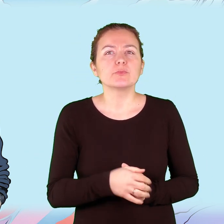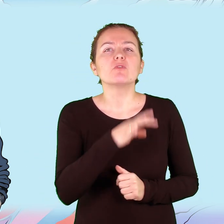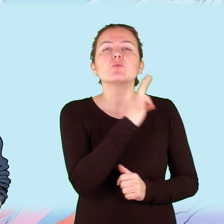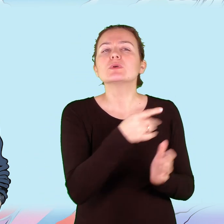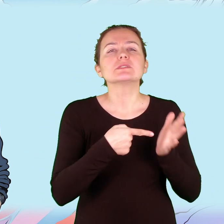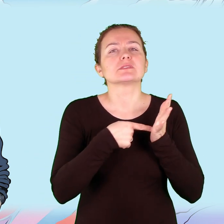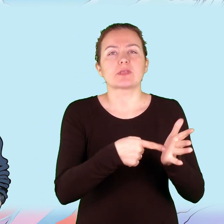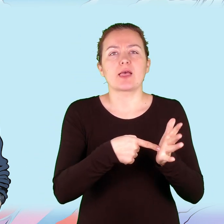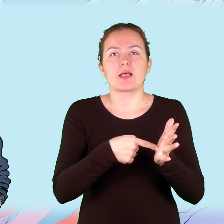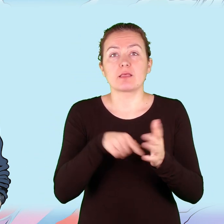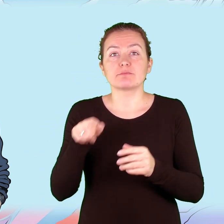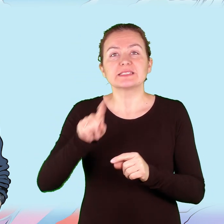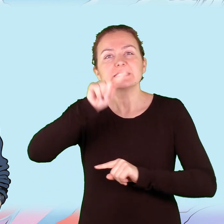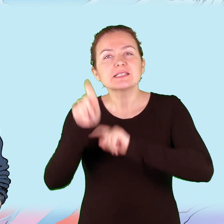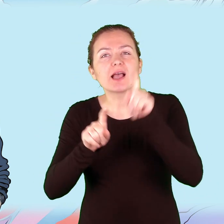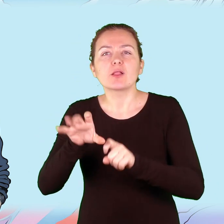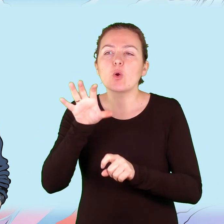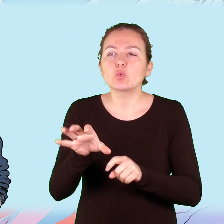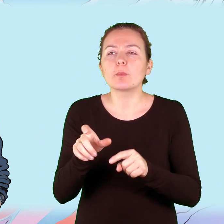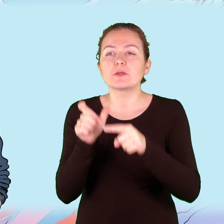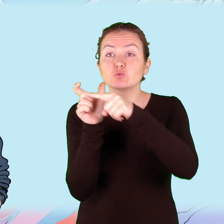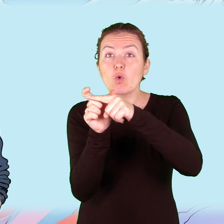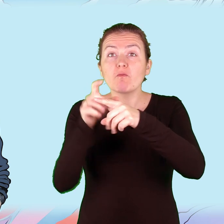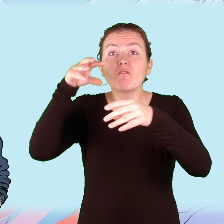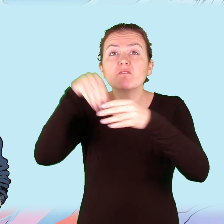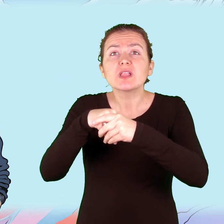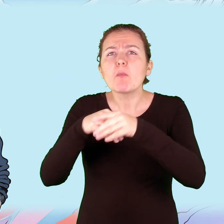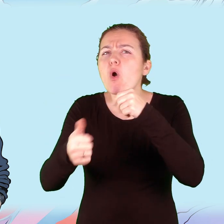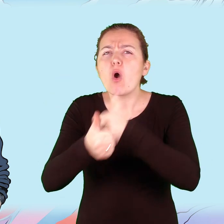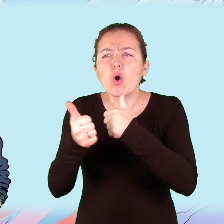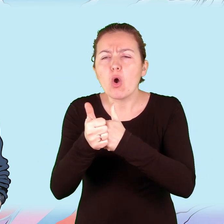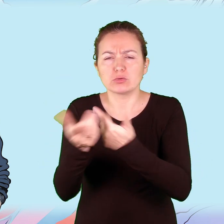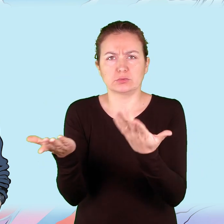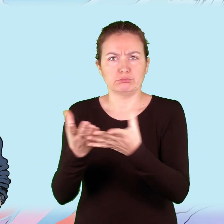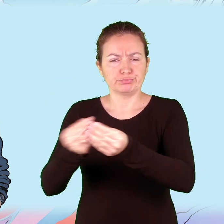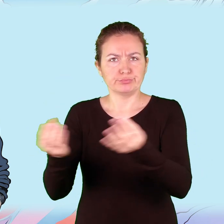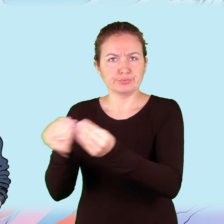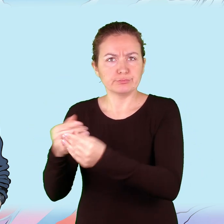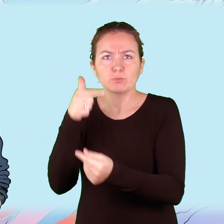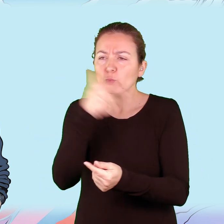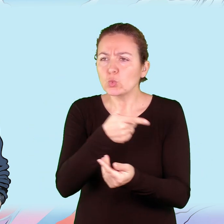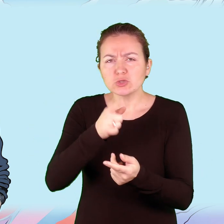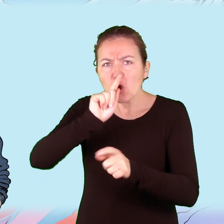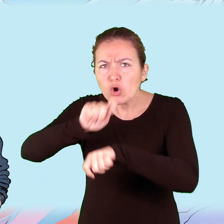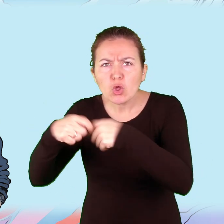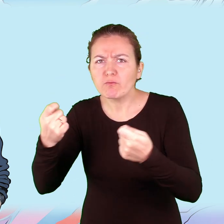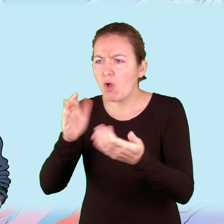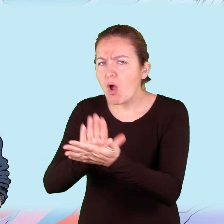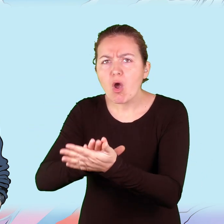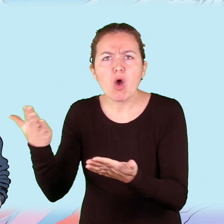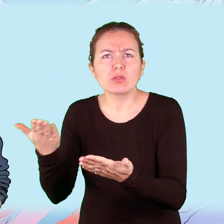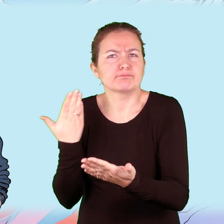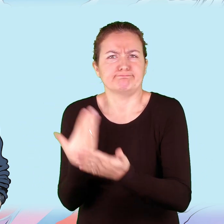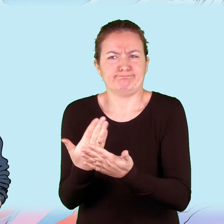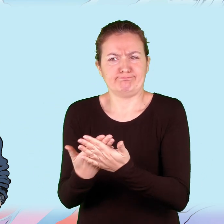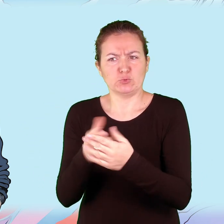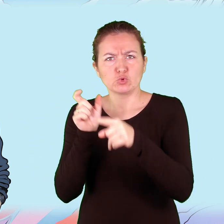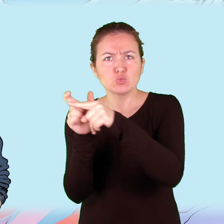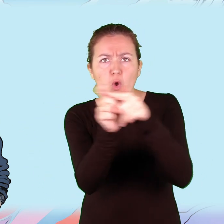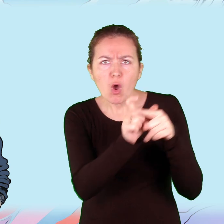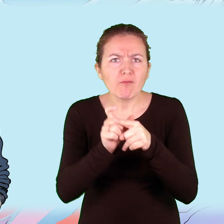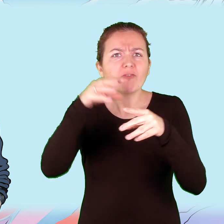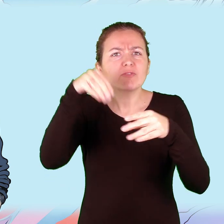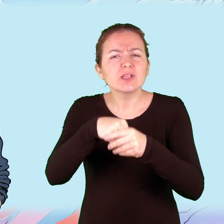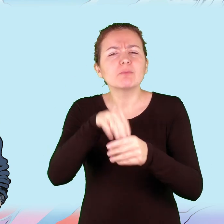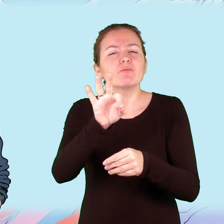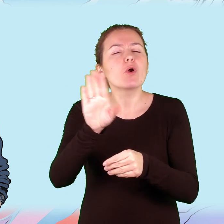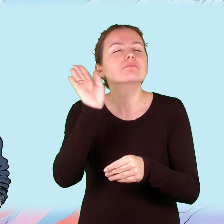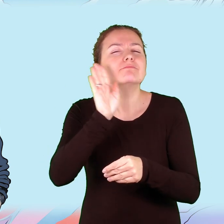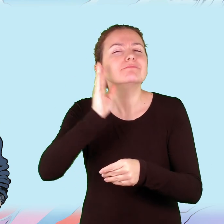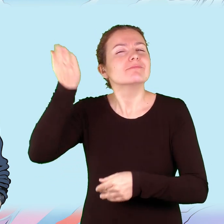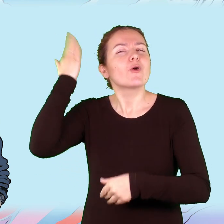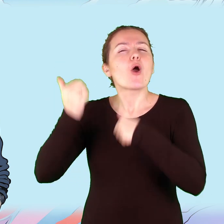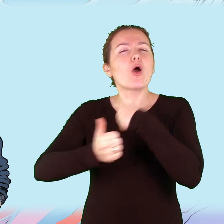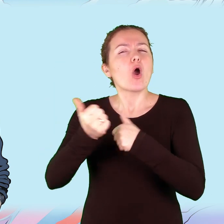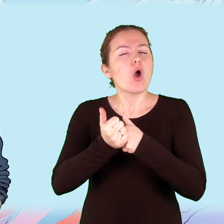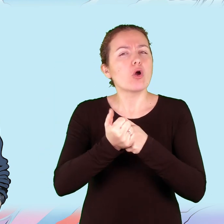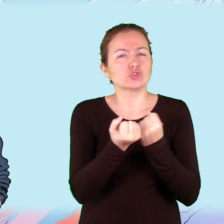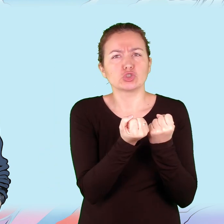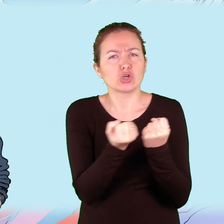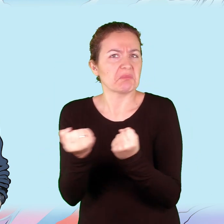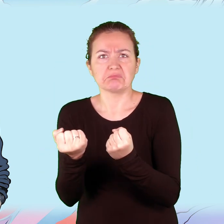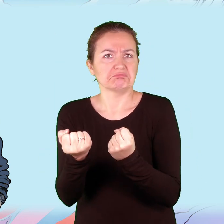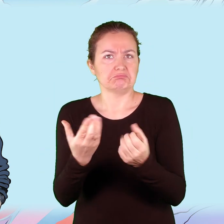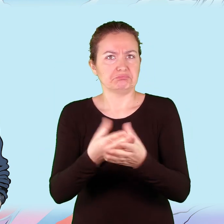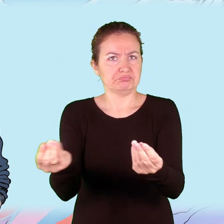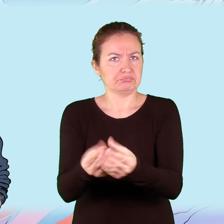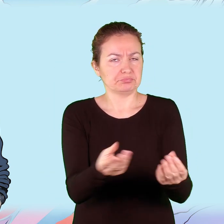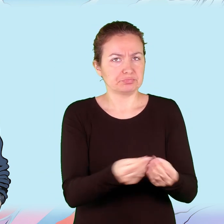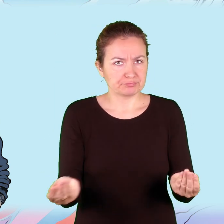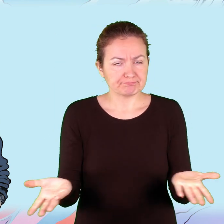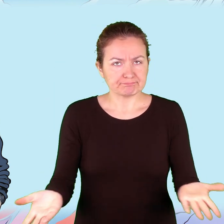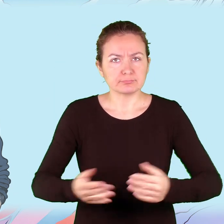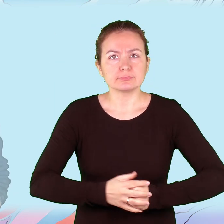Jego zadaniem jest rozwiązanie Zagadki Znikających Znaczeń i odkrycie, dlaczego niektóre słowa tracą swój dawny sens.